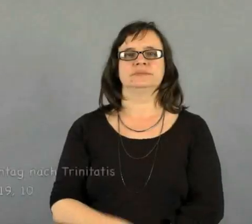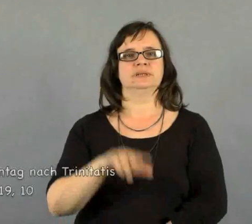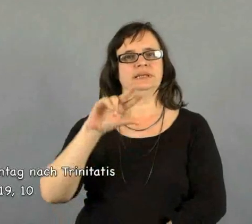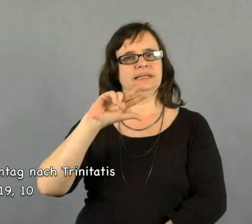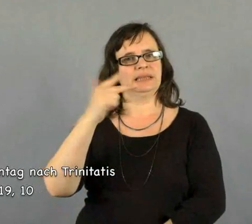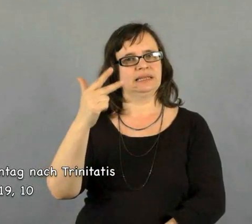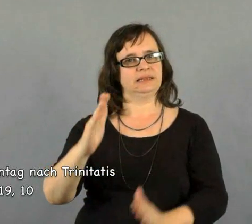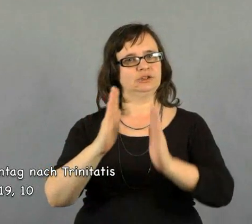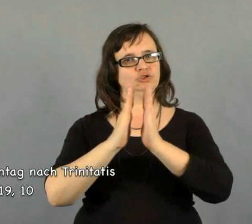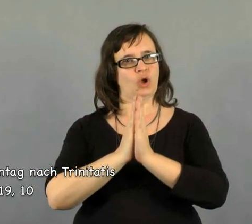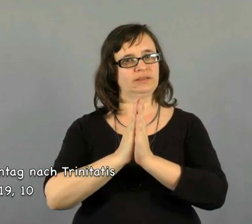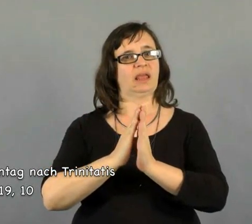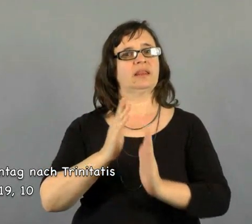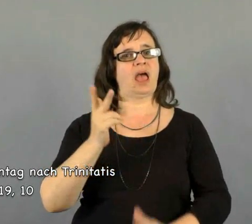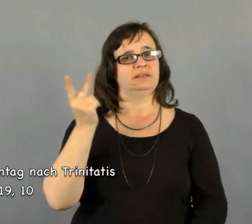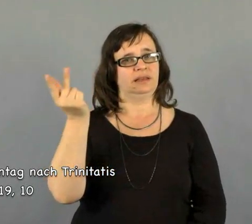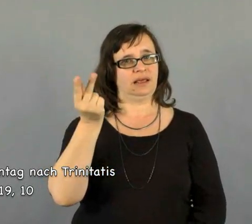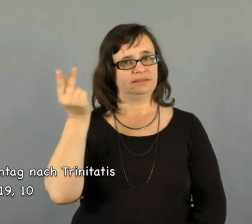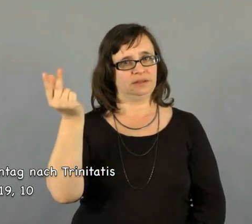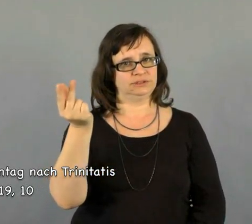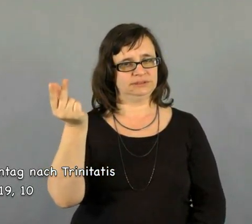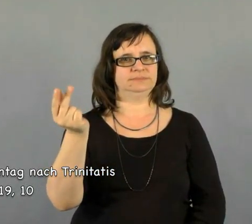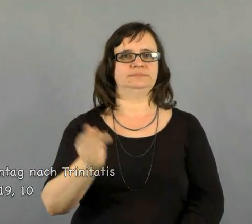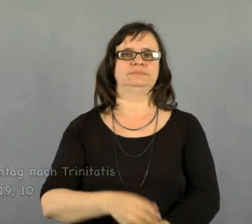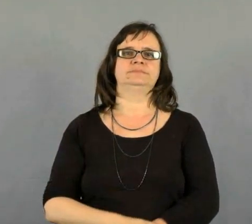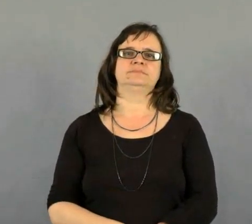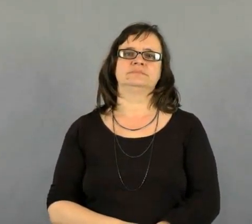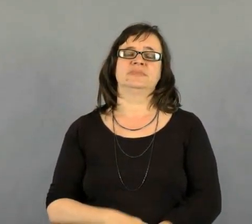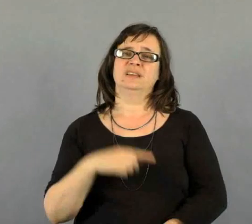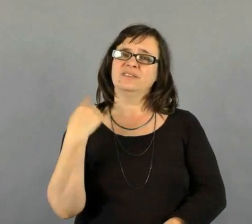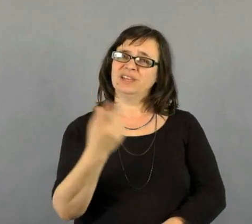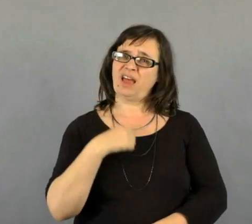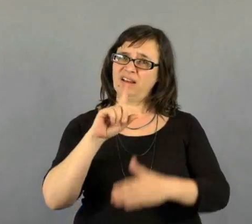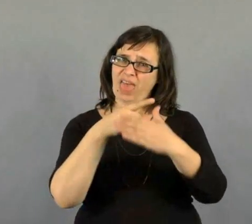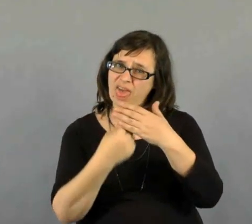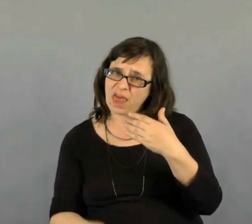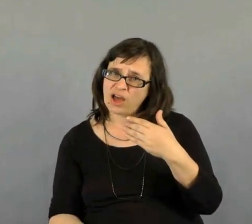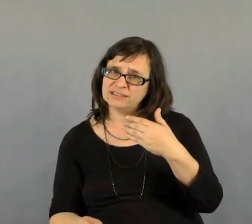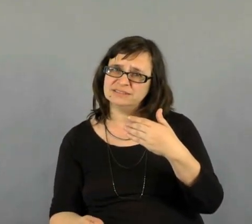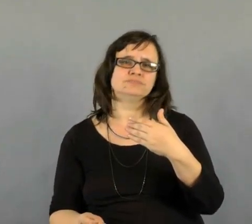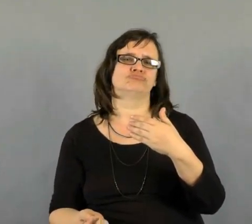3. Sonntag nach Trinitatis Wir sind nicht verloren!